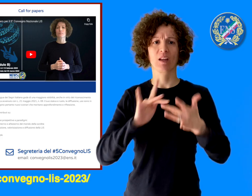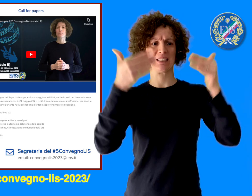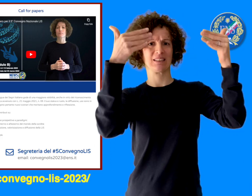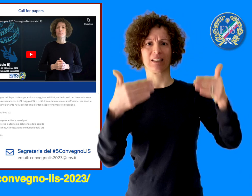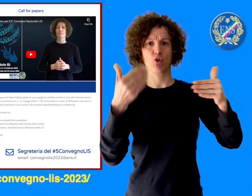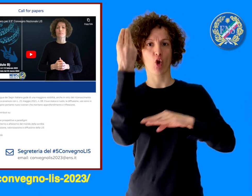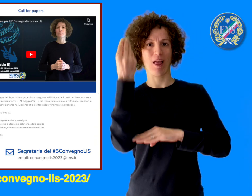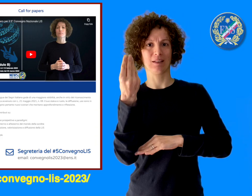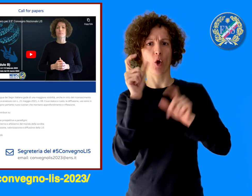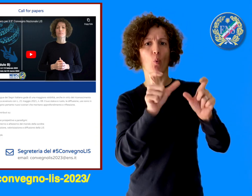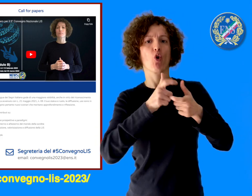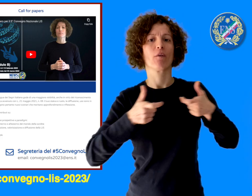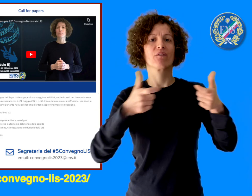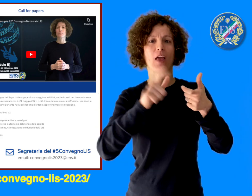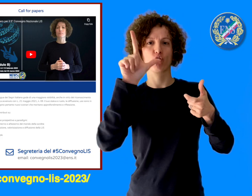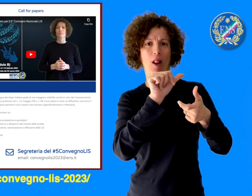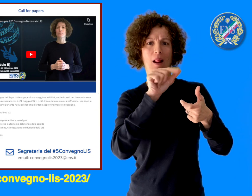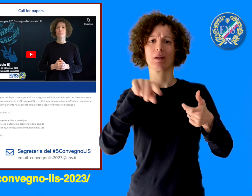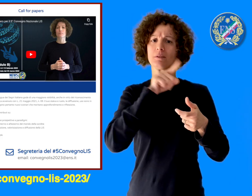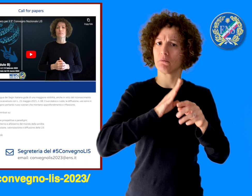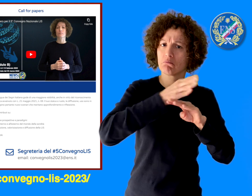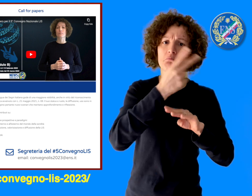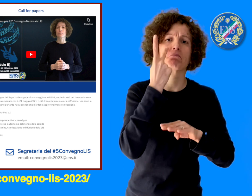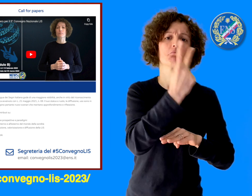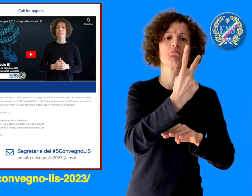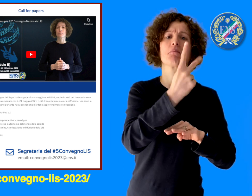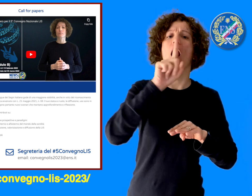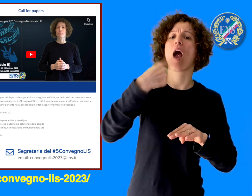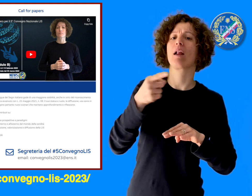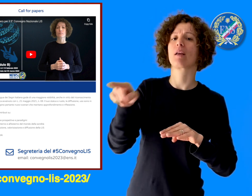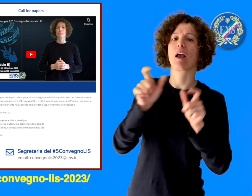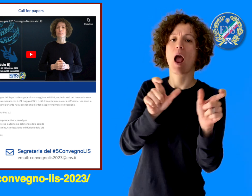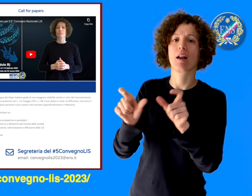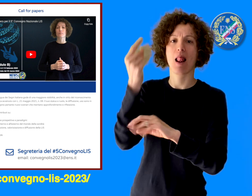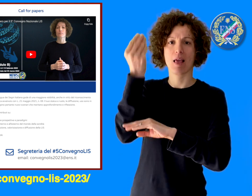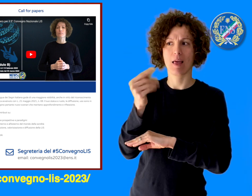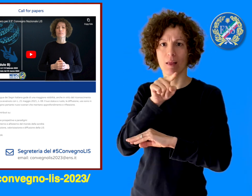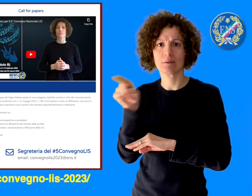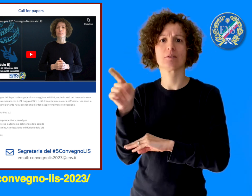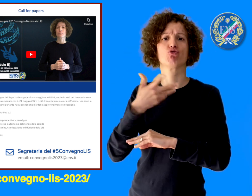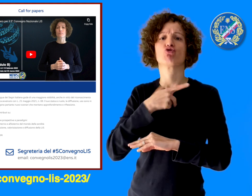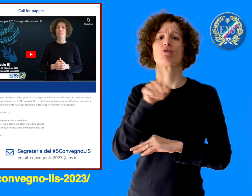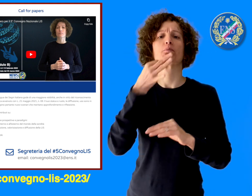Sul sito dedicato al convegno e nei vari canali online dell'ENS